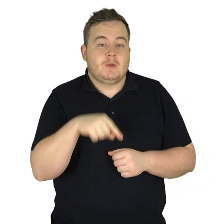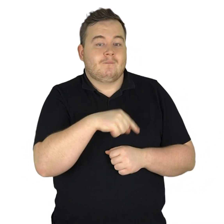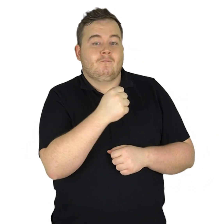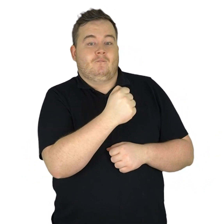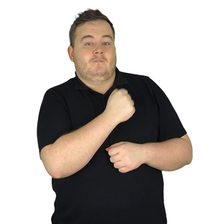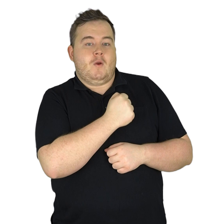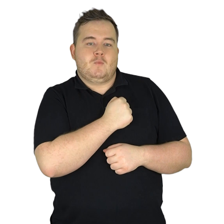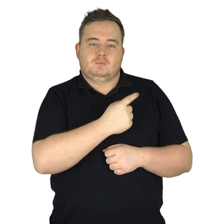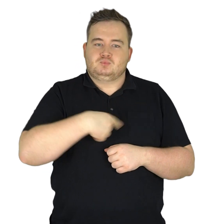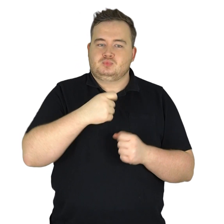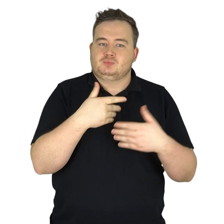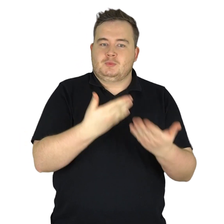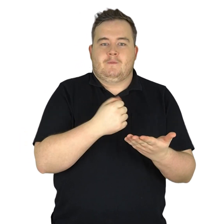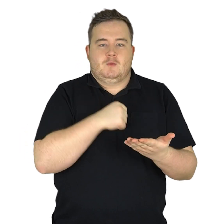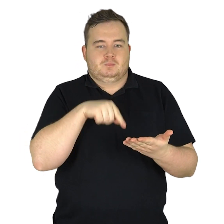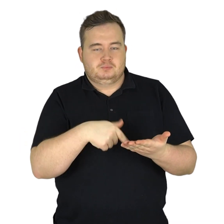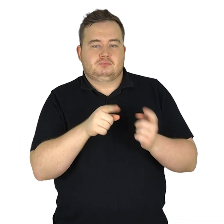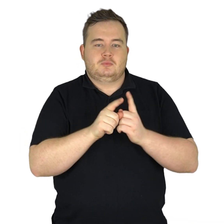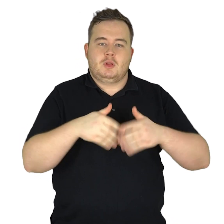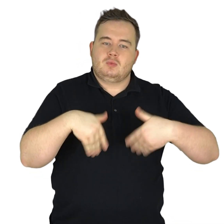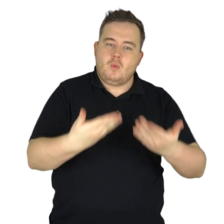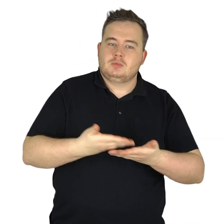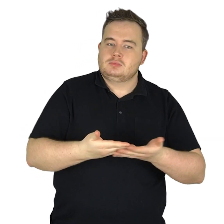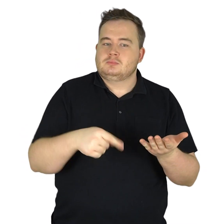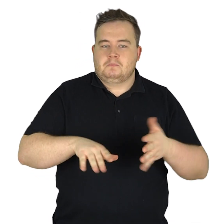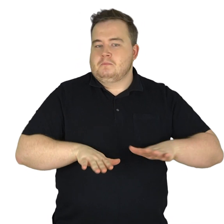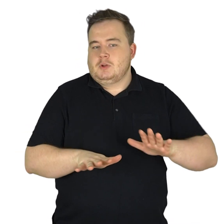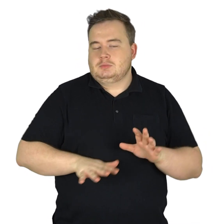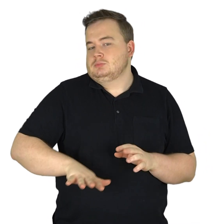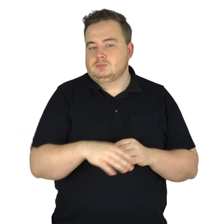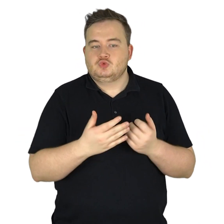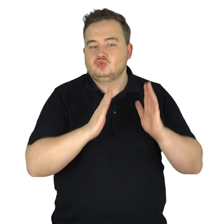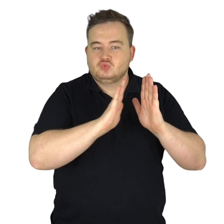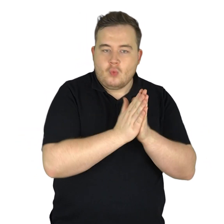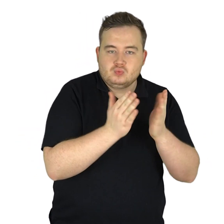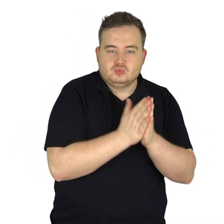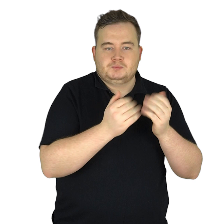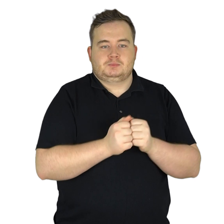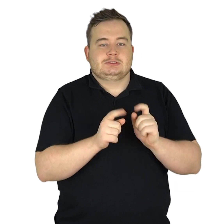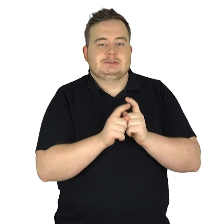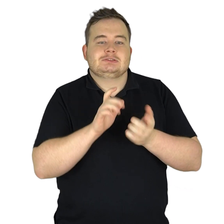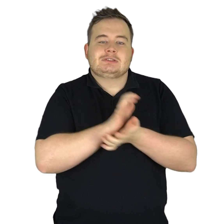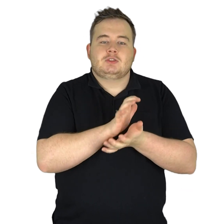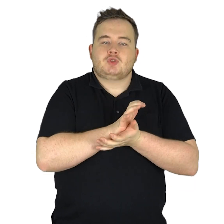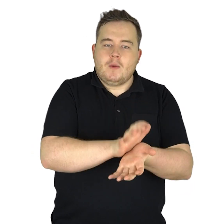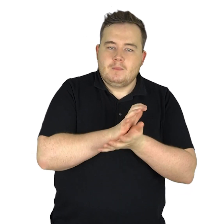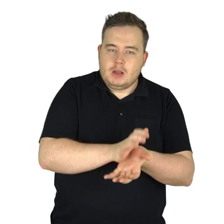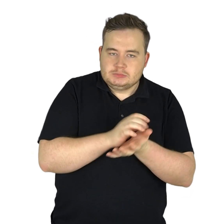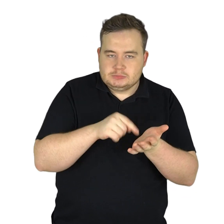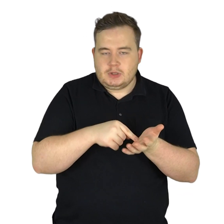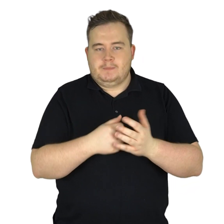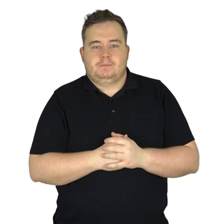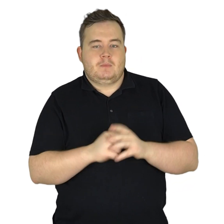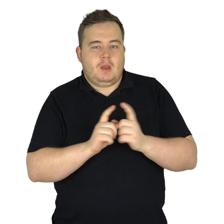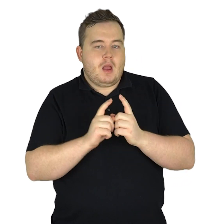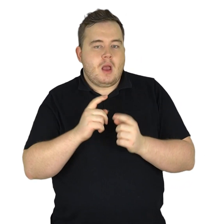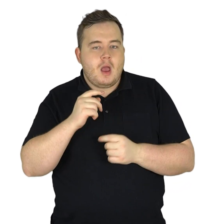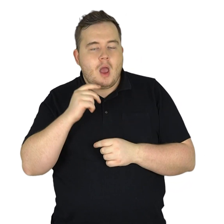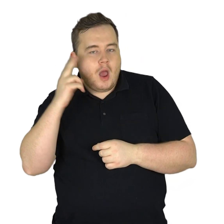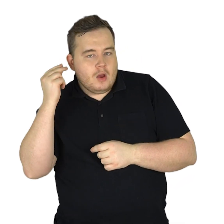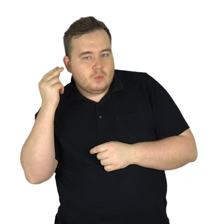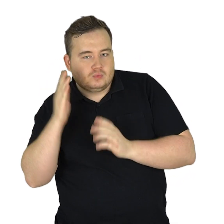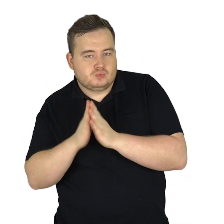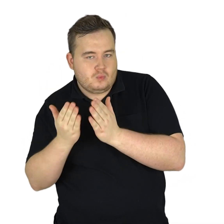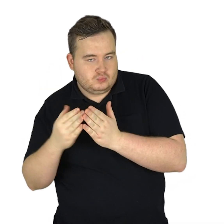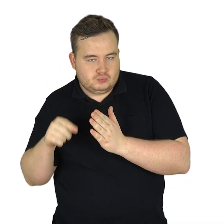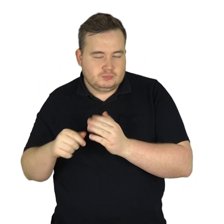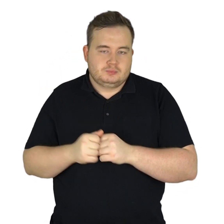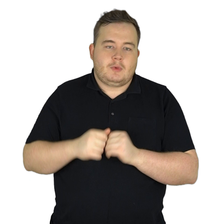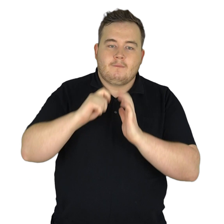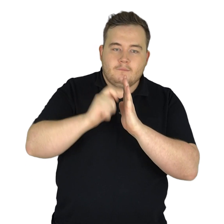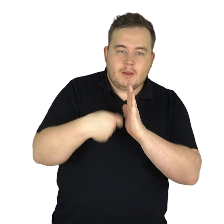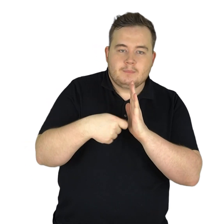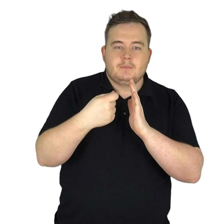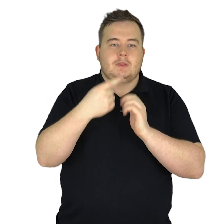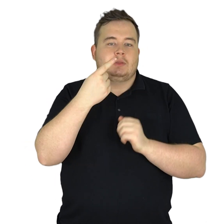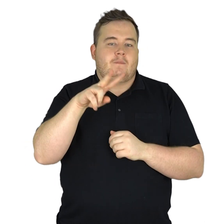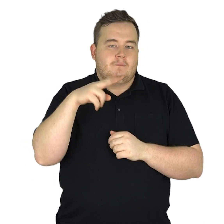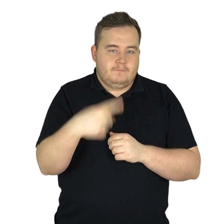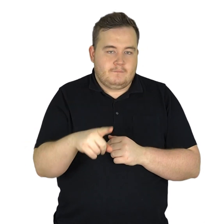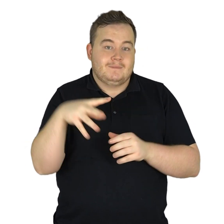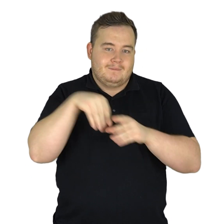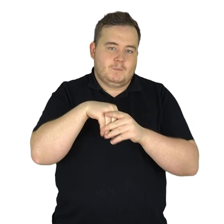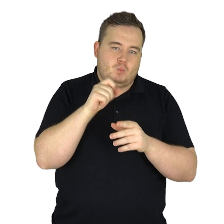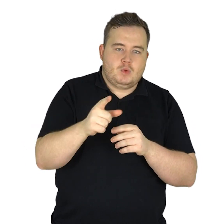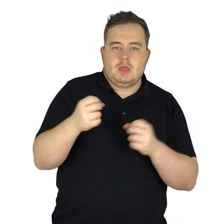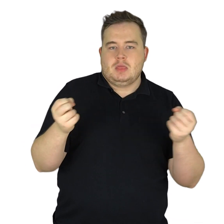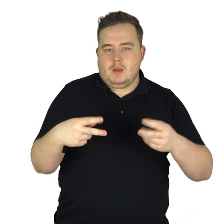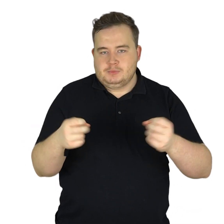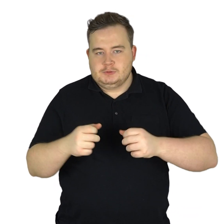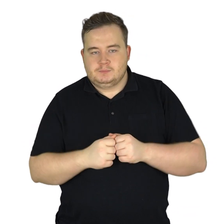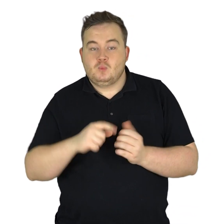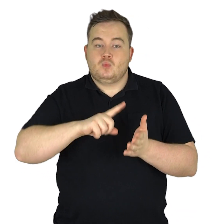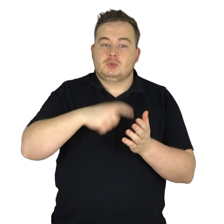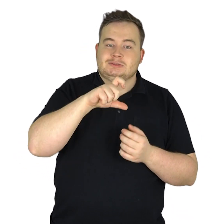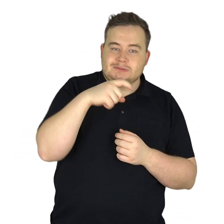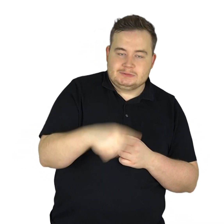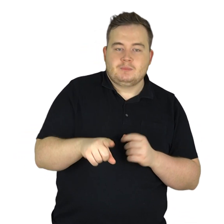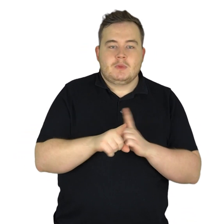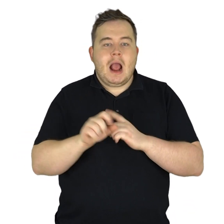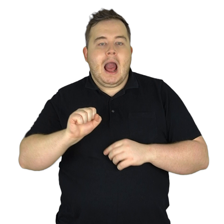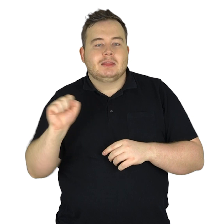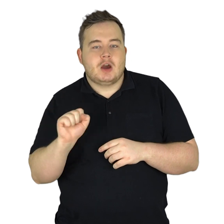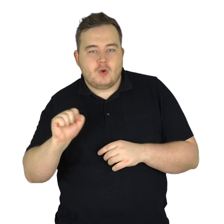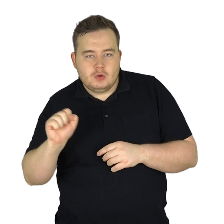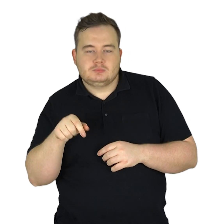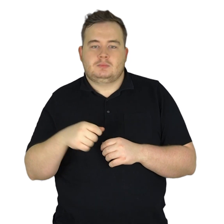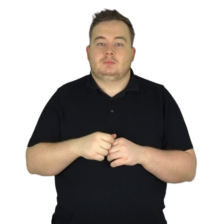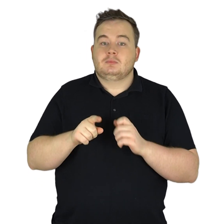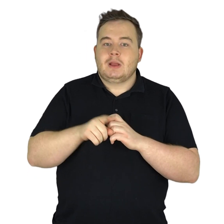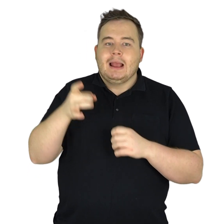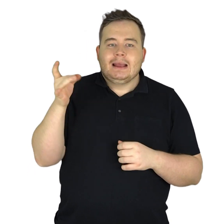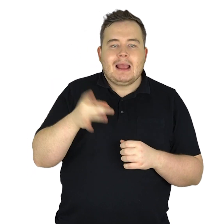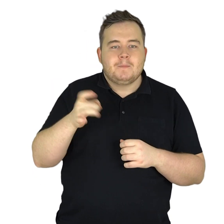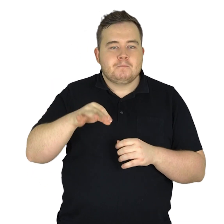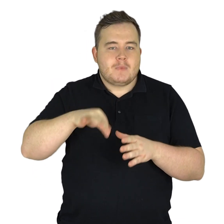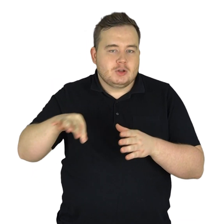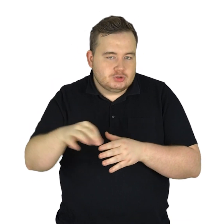Wypożyczamy i udostępniamy na miejscu: książki, czasopisma, audiobooki, filmy DVD (także z napisami), płyty CD i analogowe oraz gry planszowe.